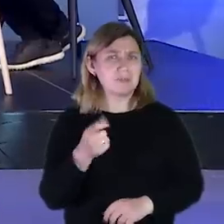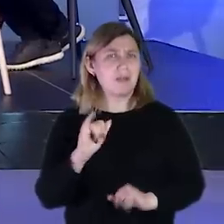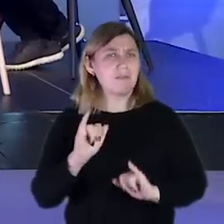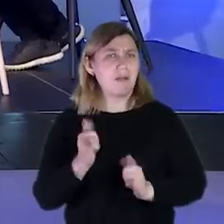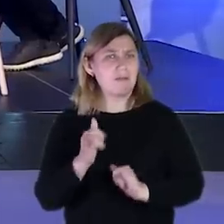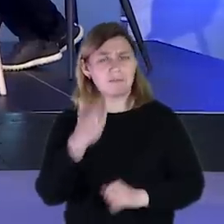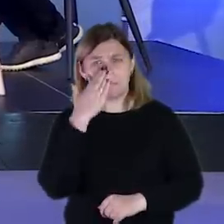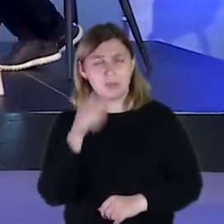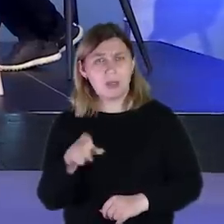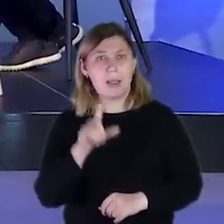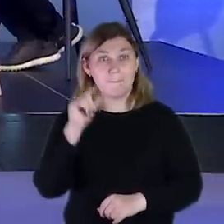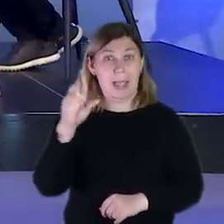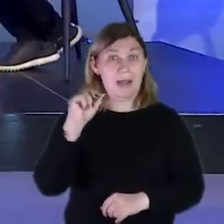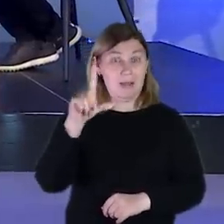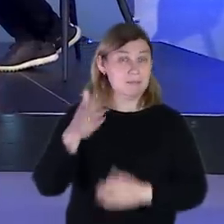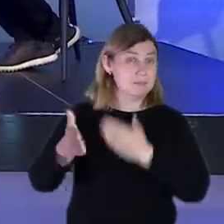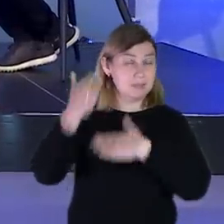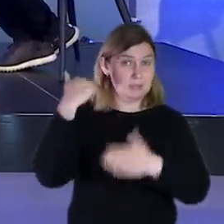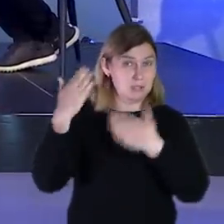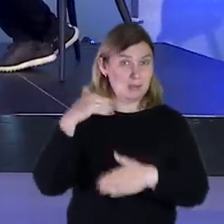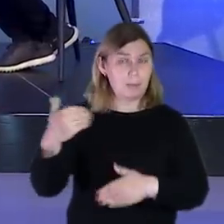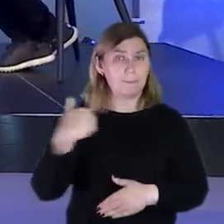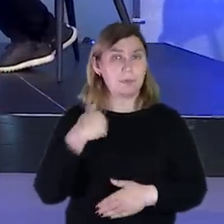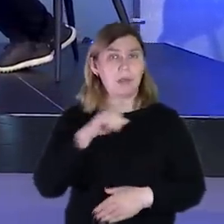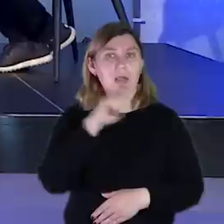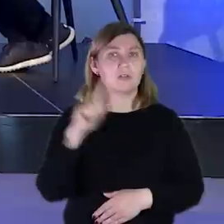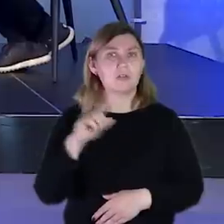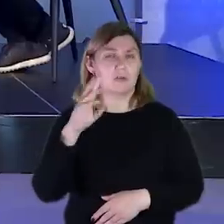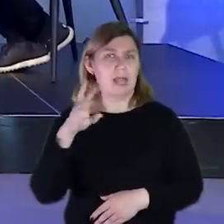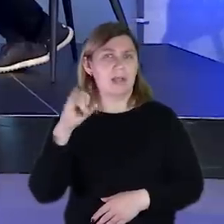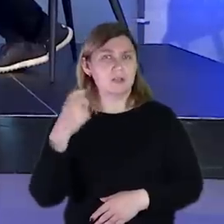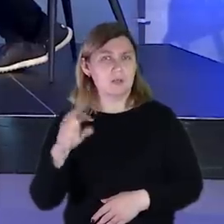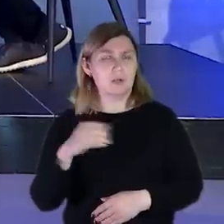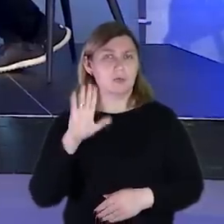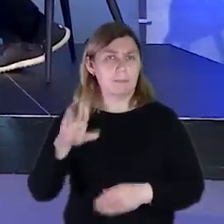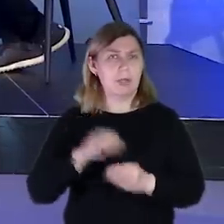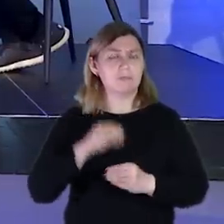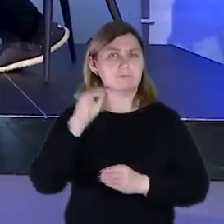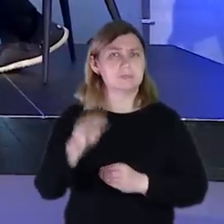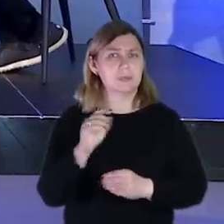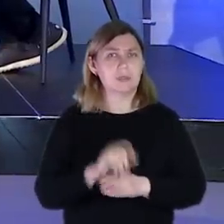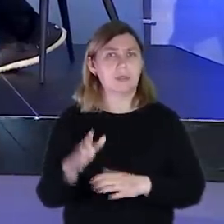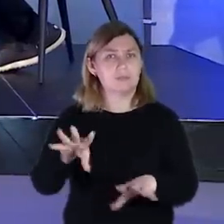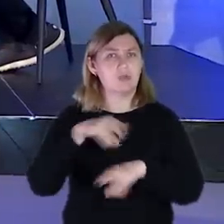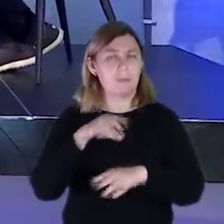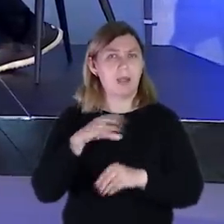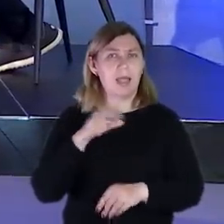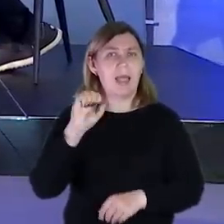W okresie PRL-u był zwiad WOP-u, który miał bardzo daleko posunięte kompetencje, łącznie z werbowaniem agentów. Jak to